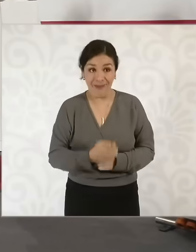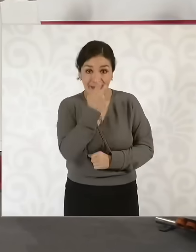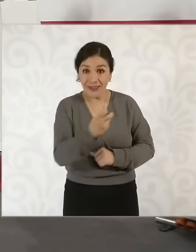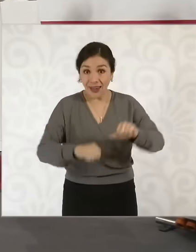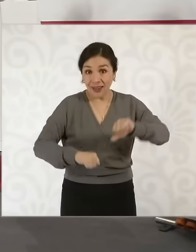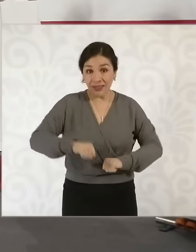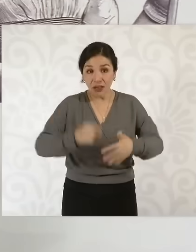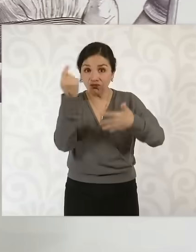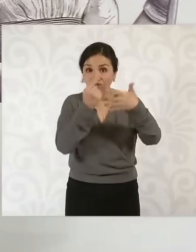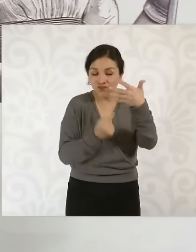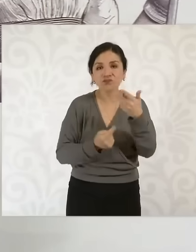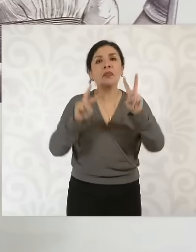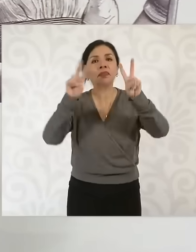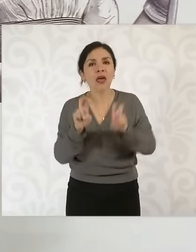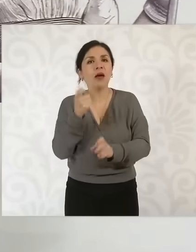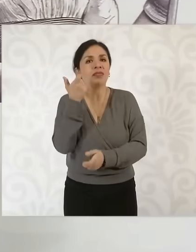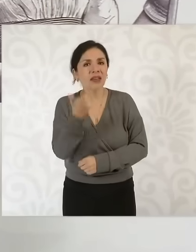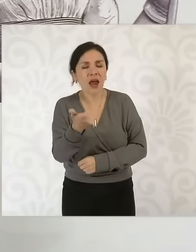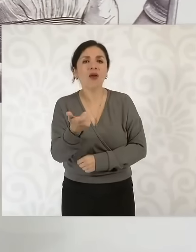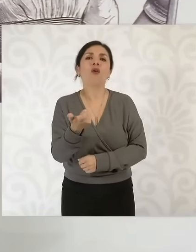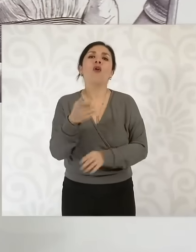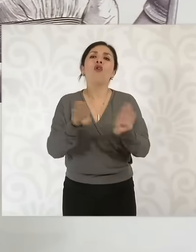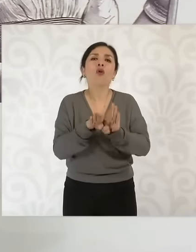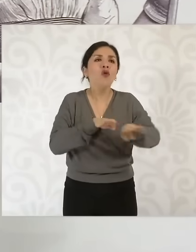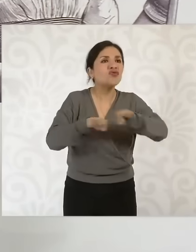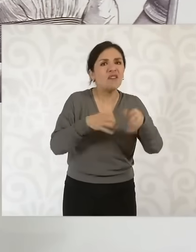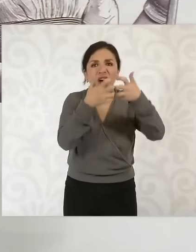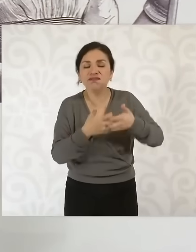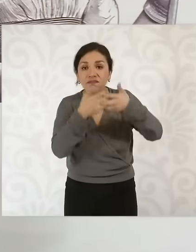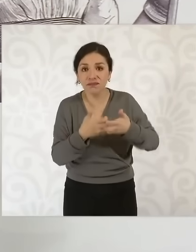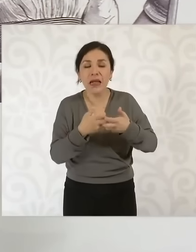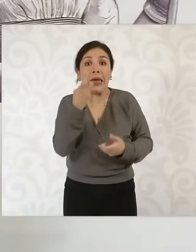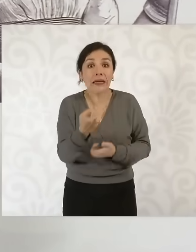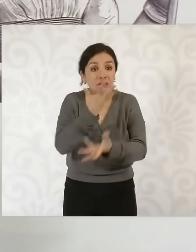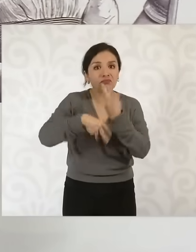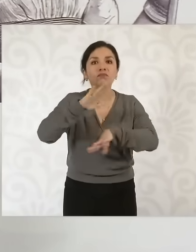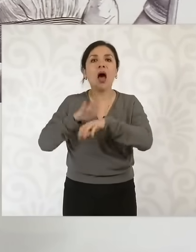tanto financieras como operativas, aseguramos que la soberanía energética también se refleje